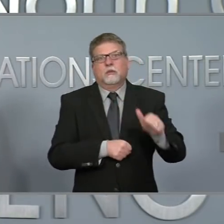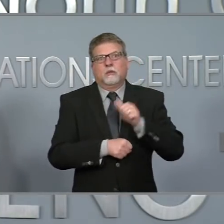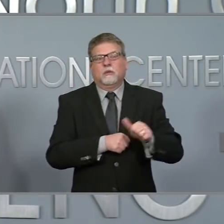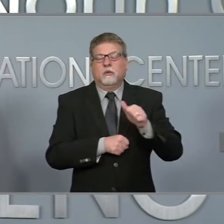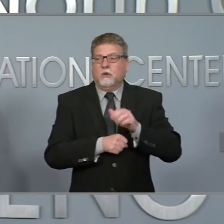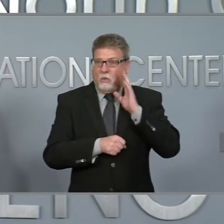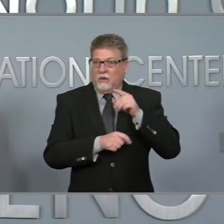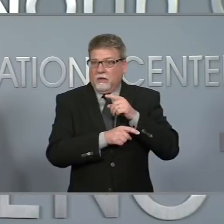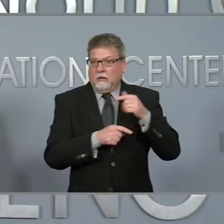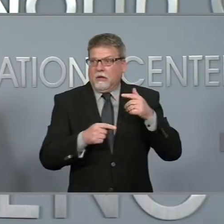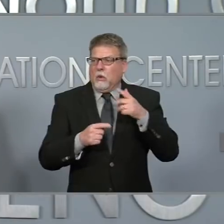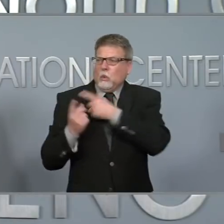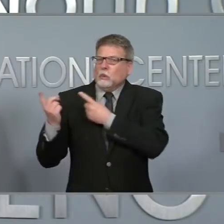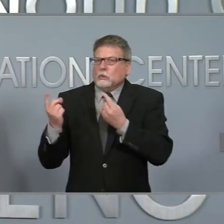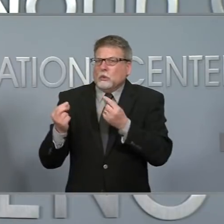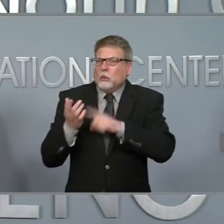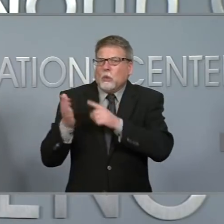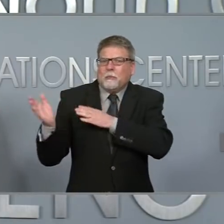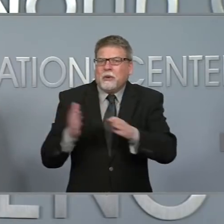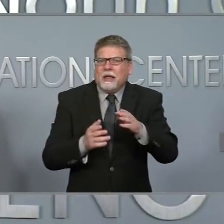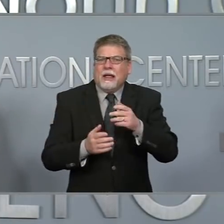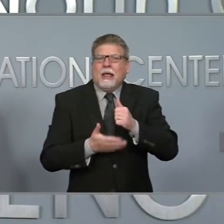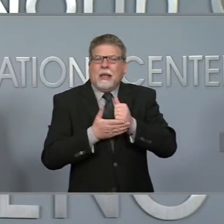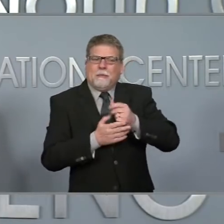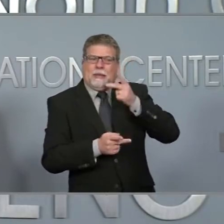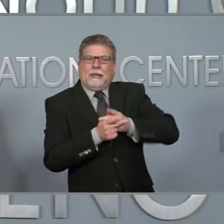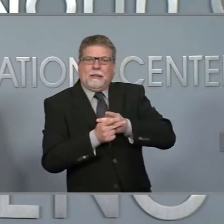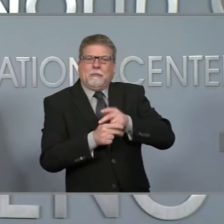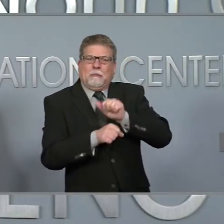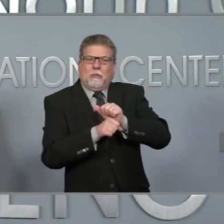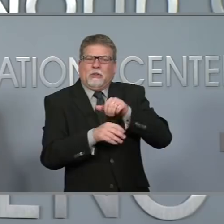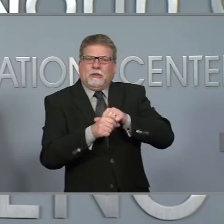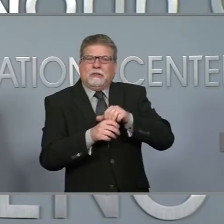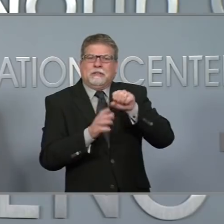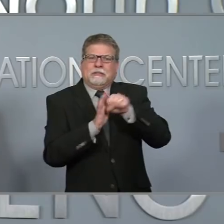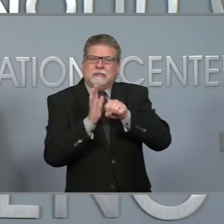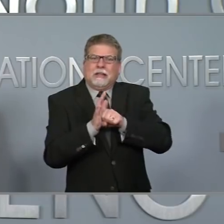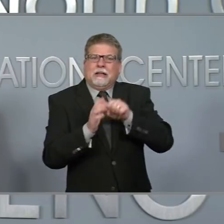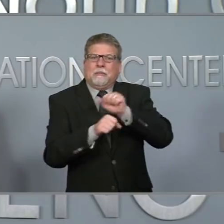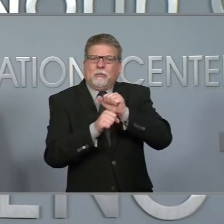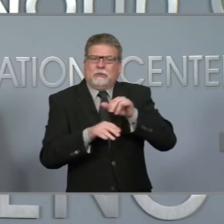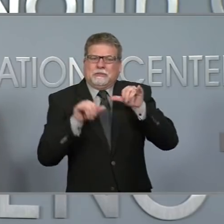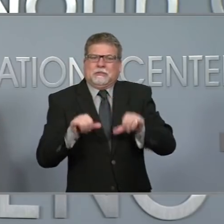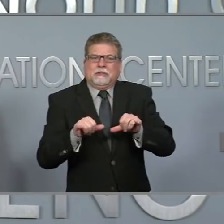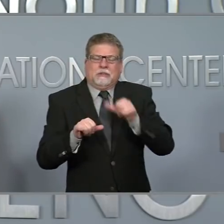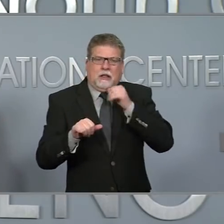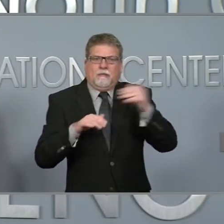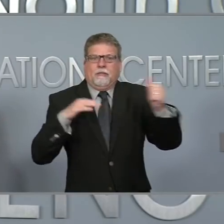Es la escasez de mano de obra en de en el departamento de servicios y salud. Cuál es su